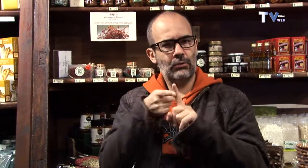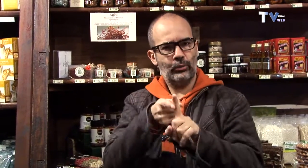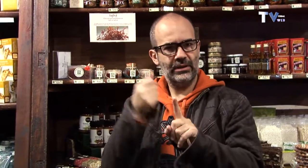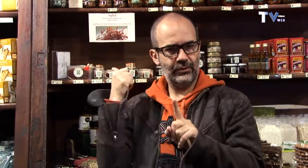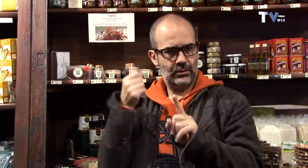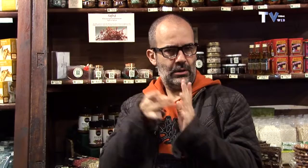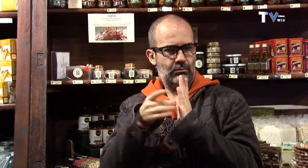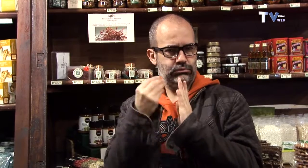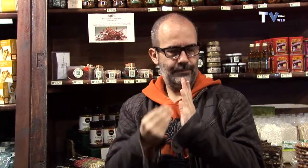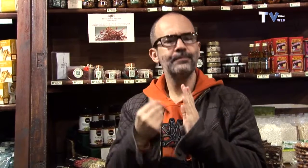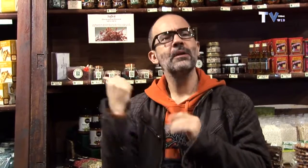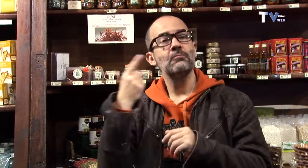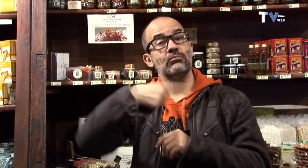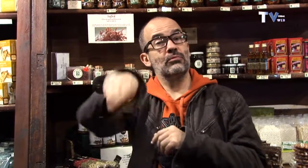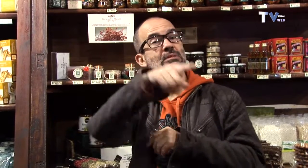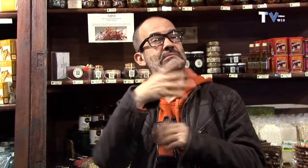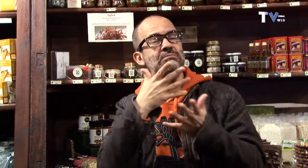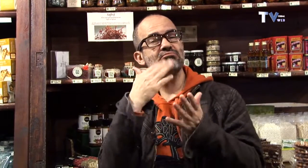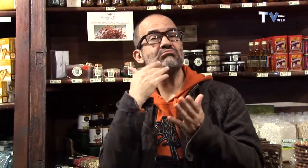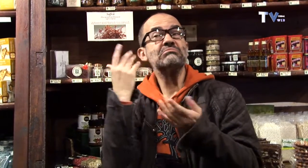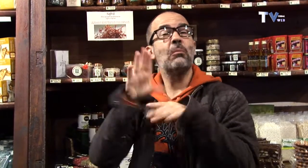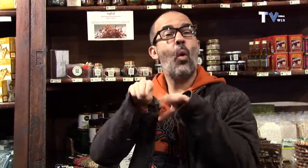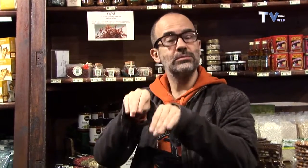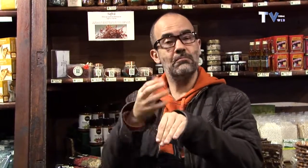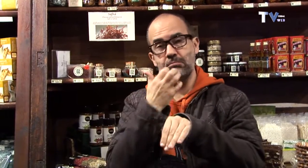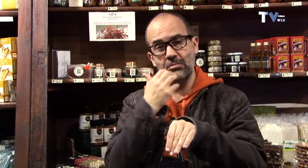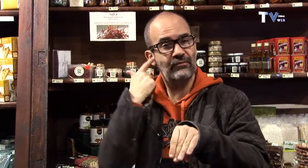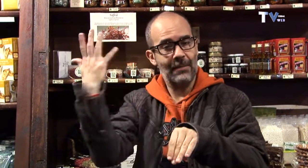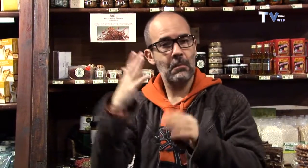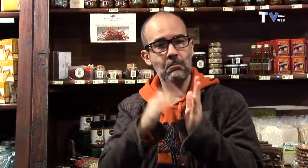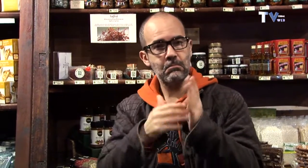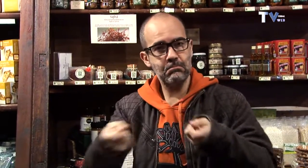Ya os he explicado que aquí el azafrán es muy importante y de calidad.